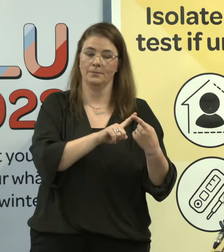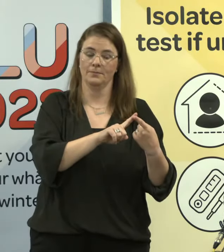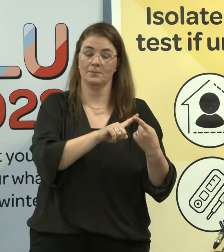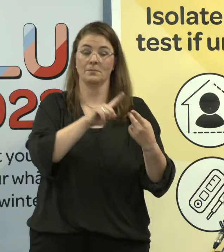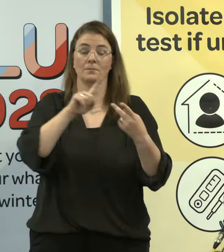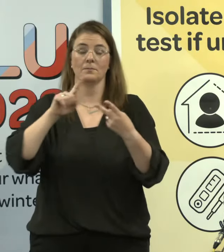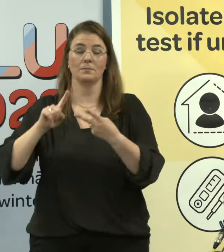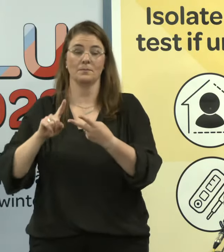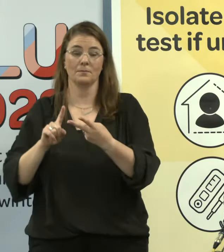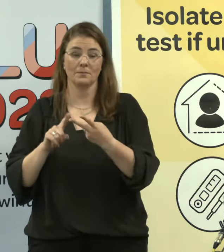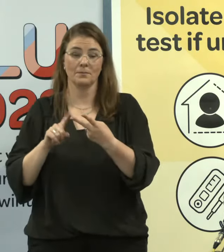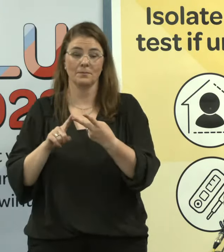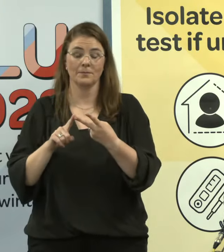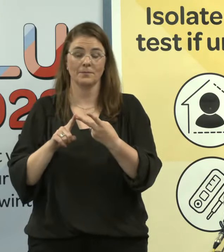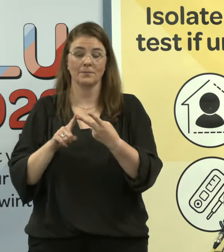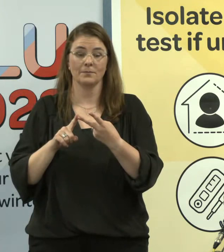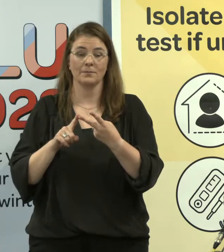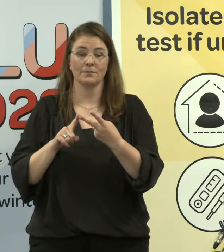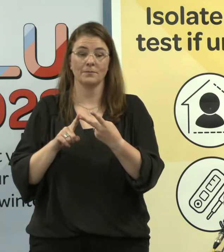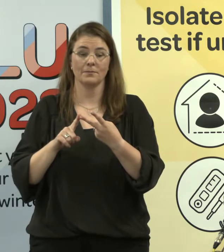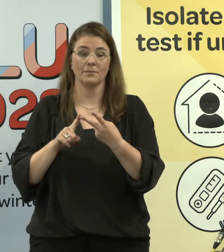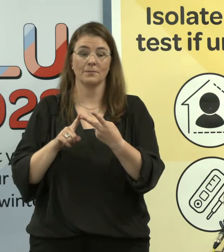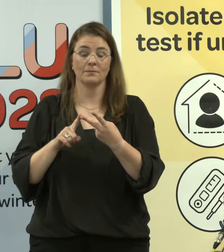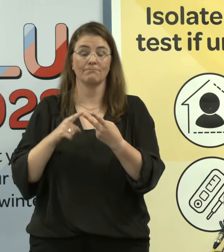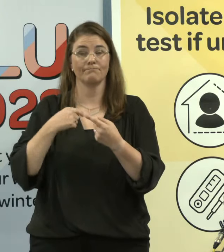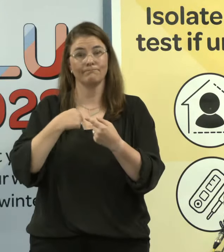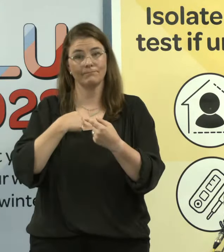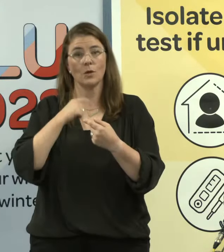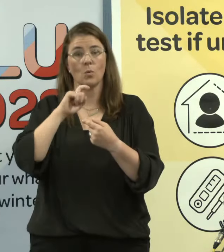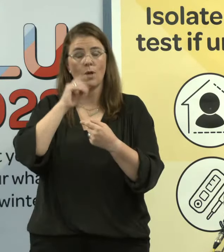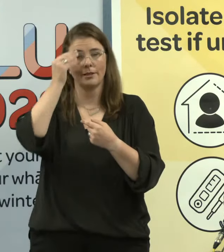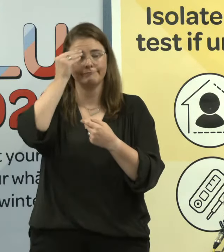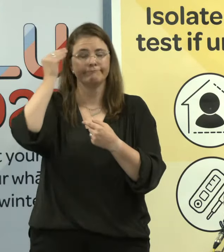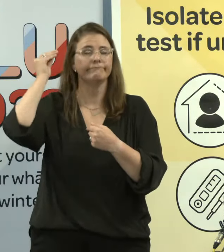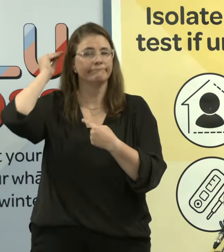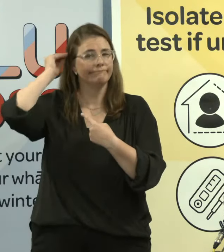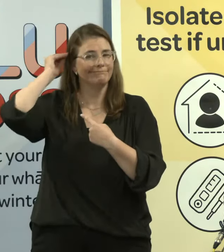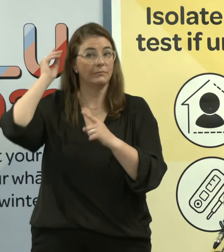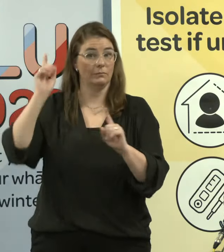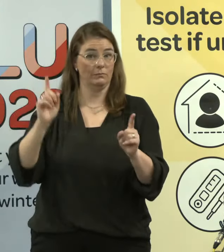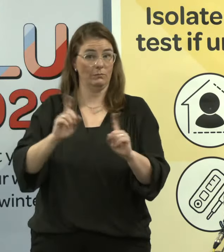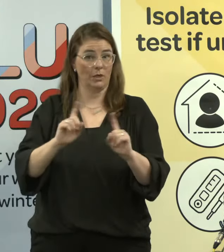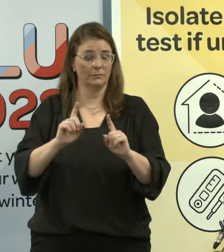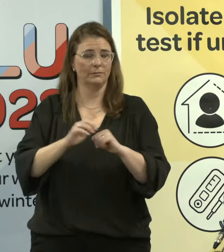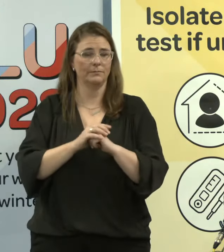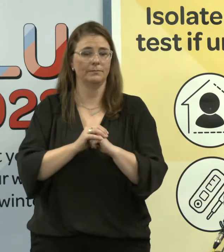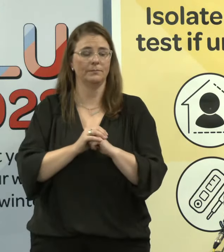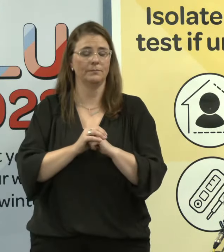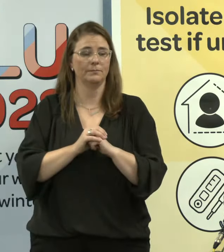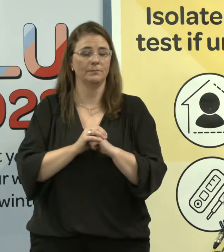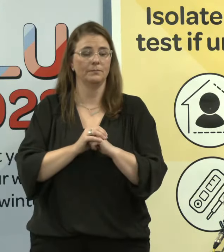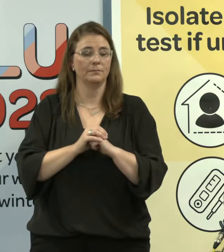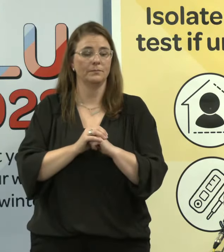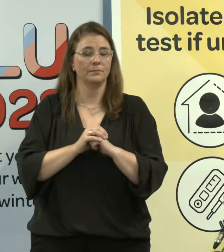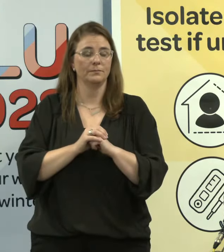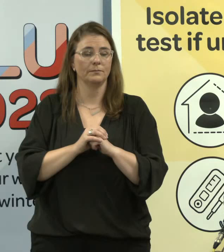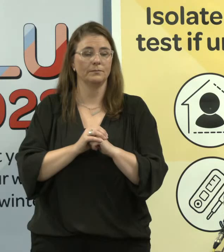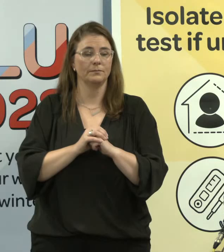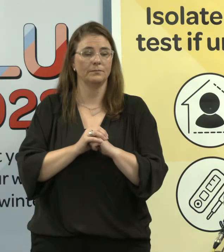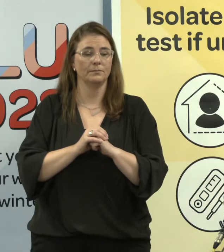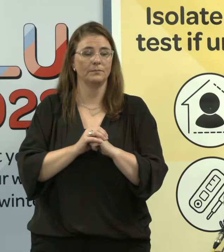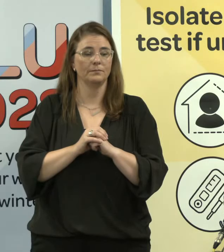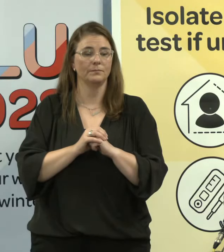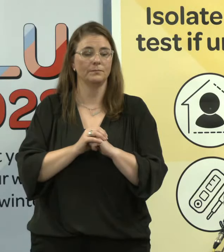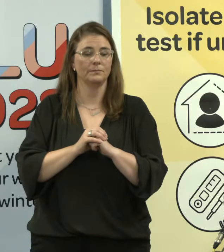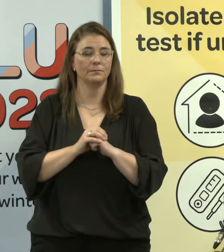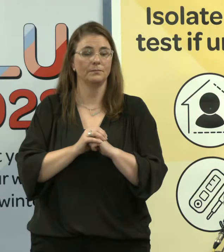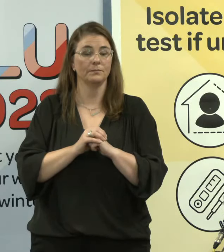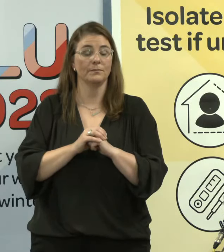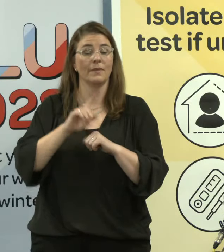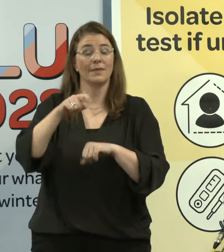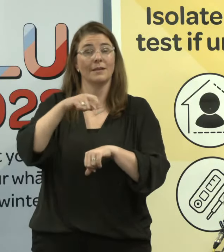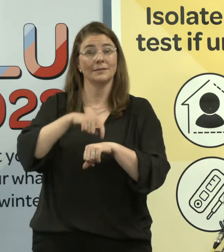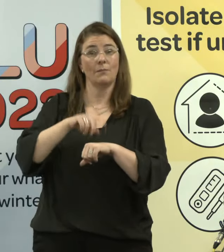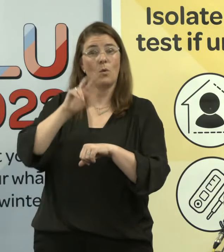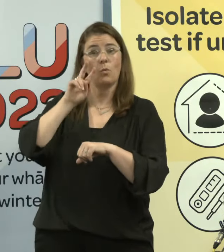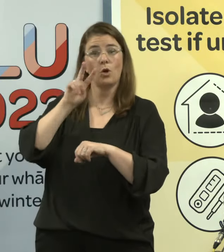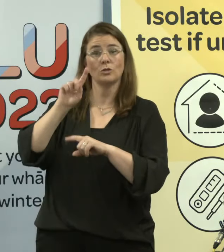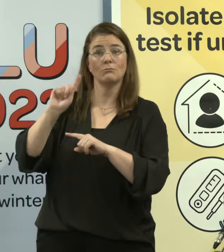tera mo nga huihuinga a meake